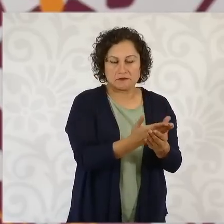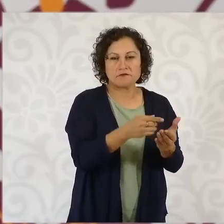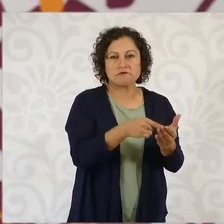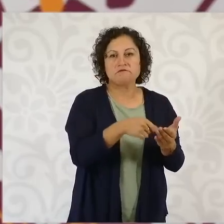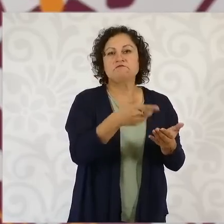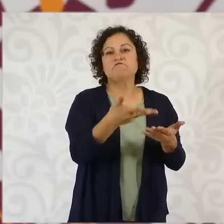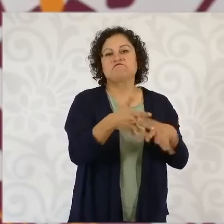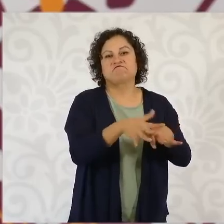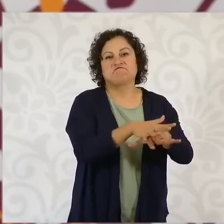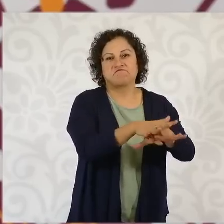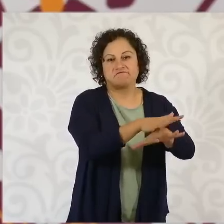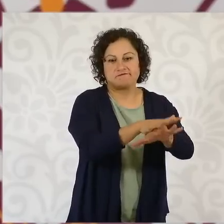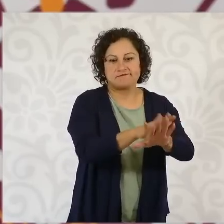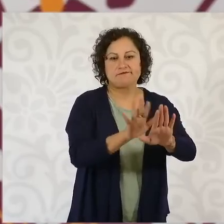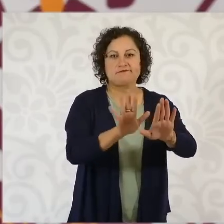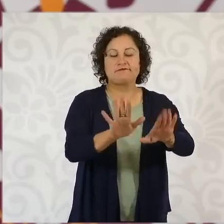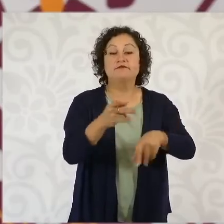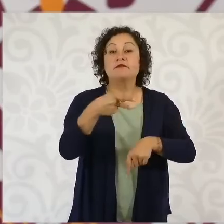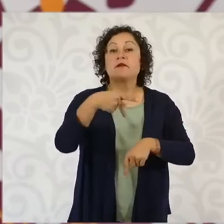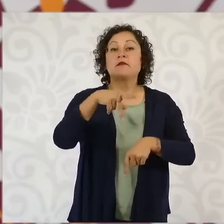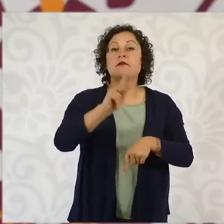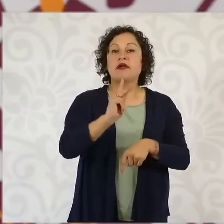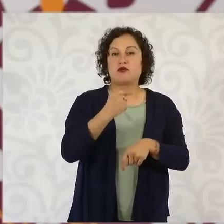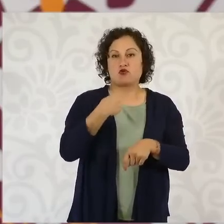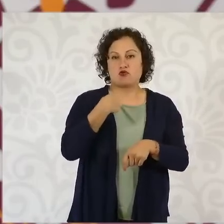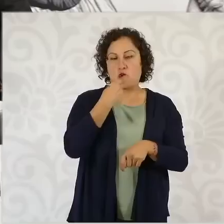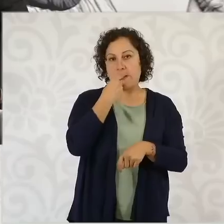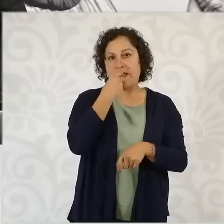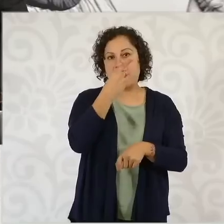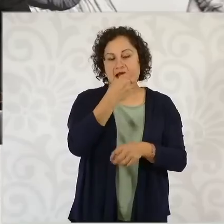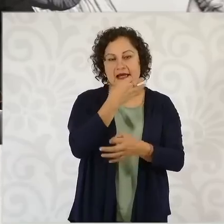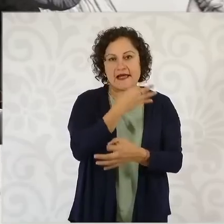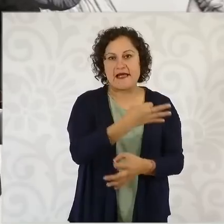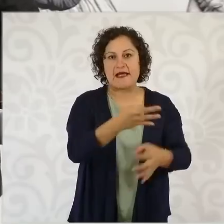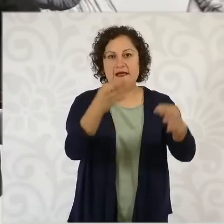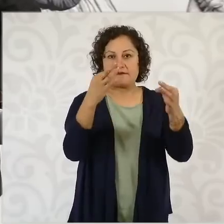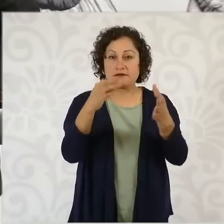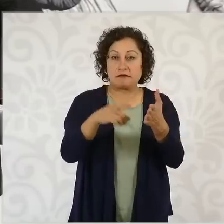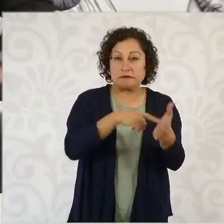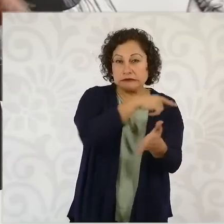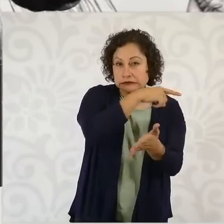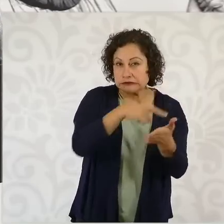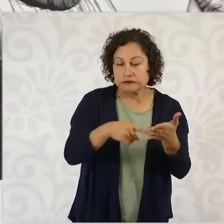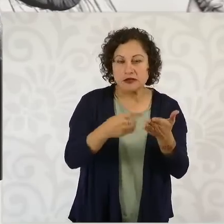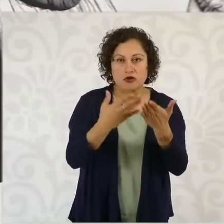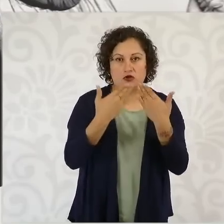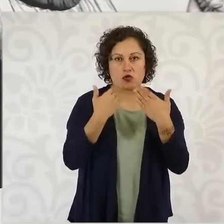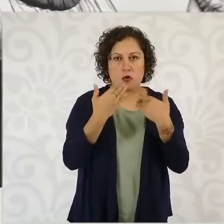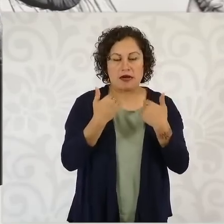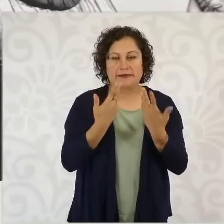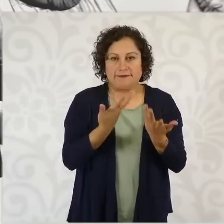tengo cancelaciones que es lo que me ha preguntado la presidenta Oye de que hicimos de que estamos